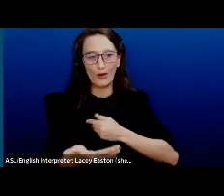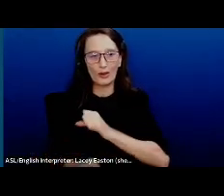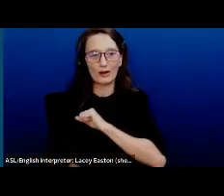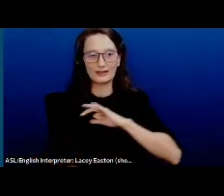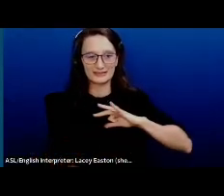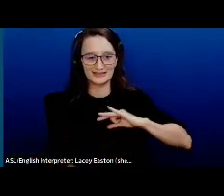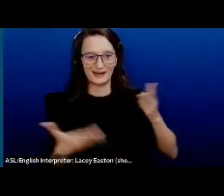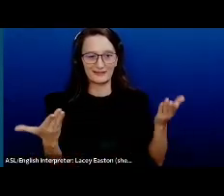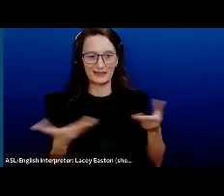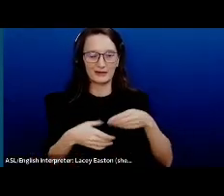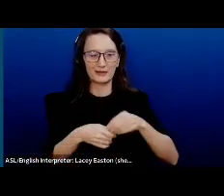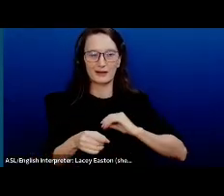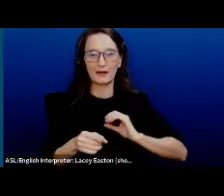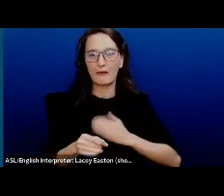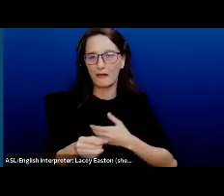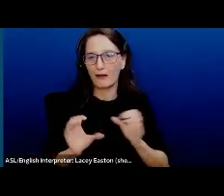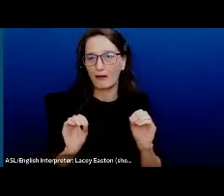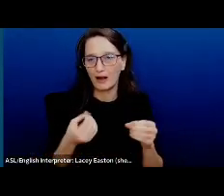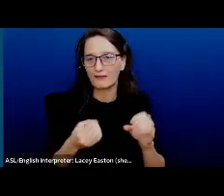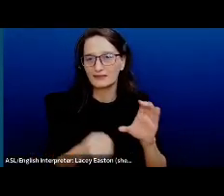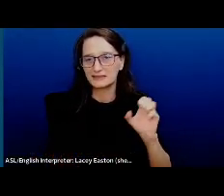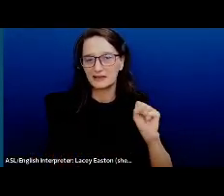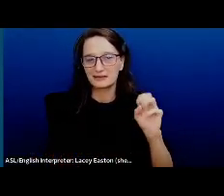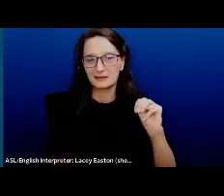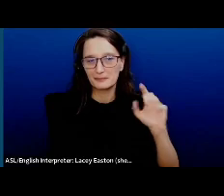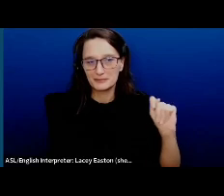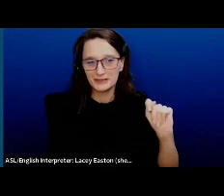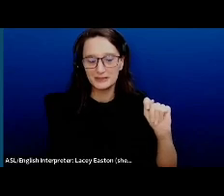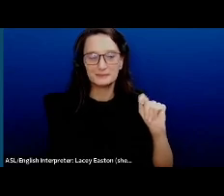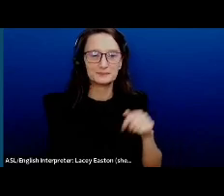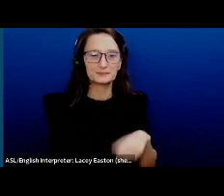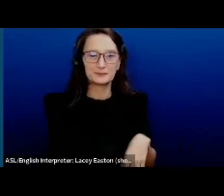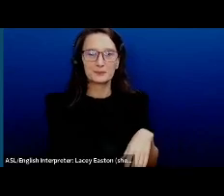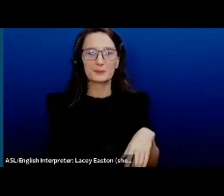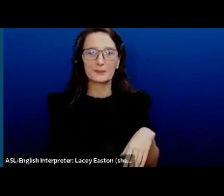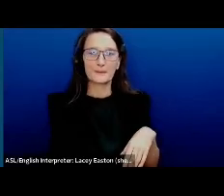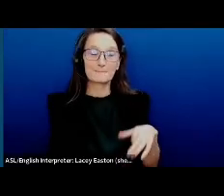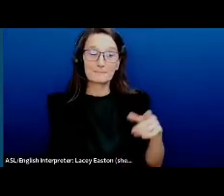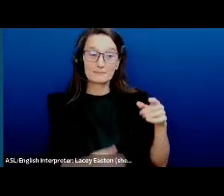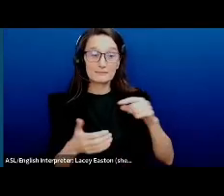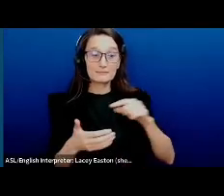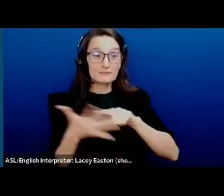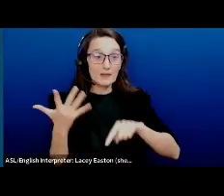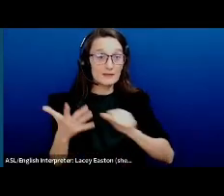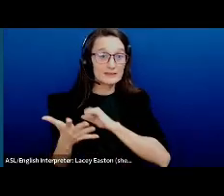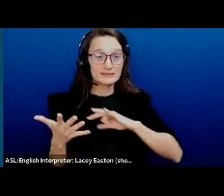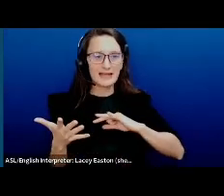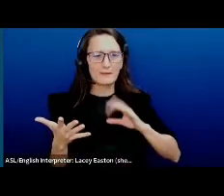el CSMT. El CSMT... van a explicar qué es eso. También...